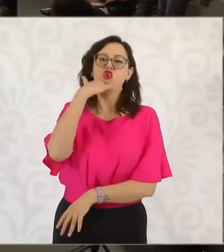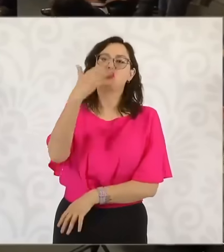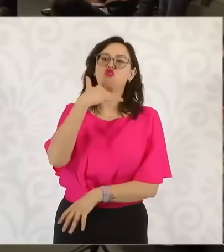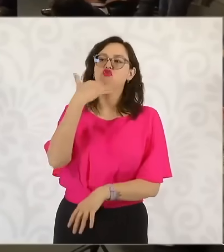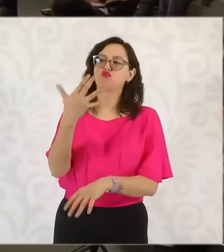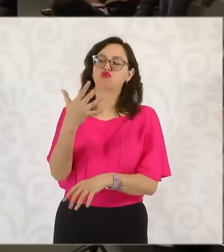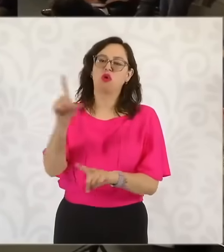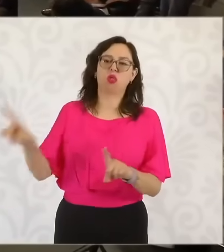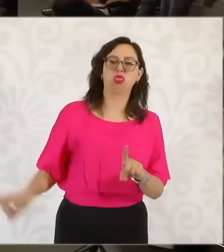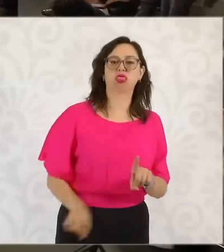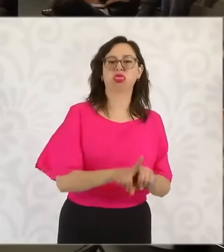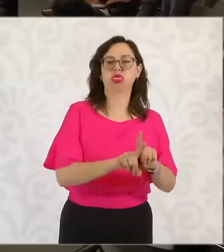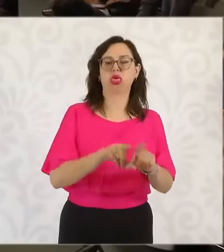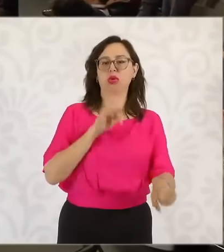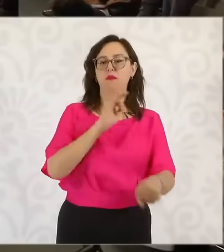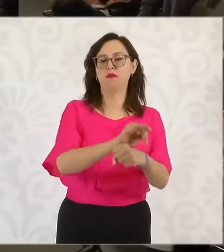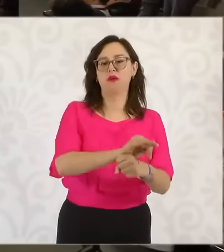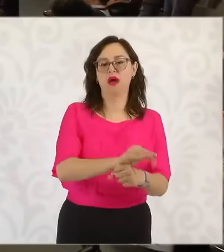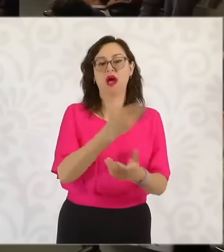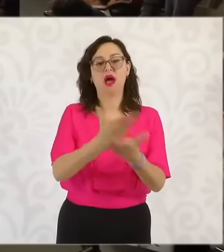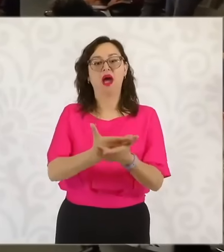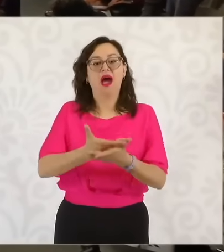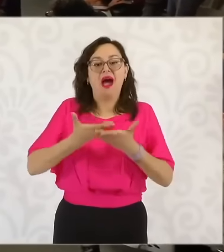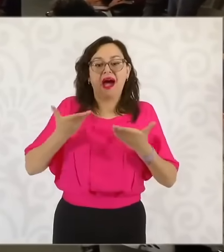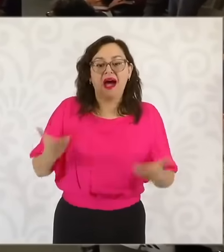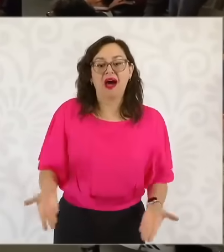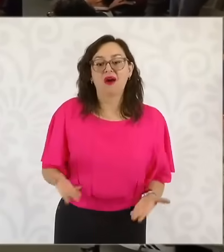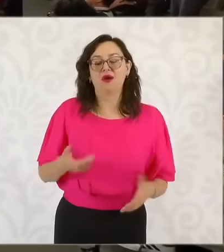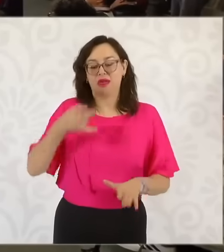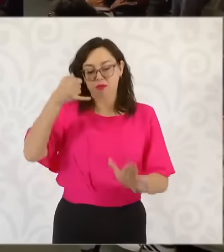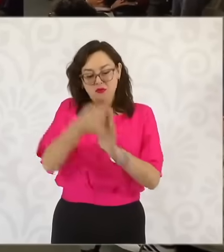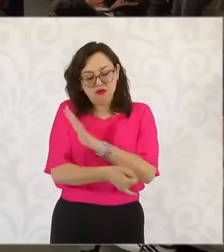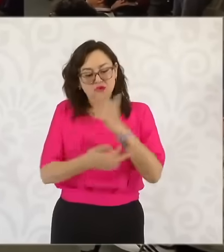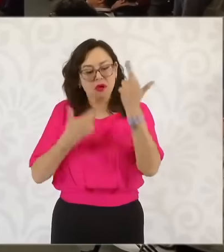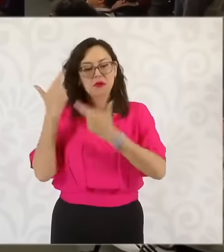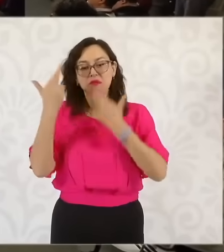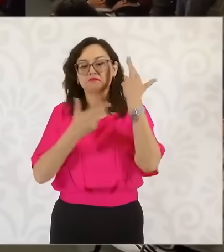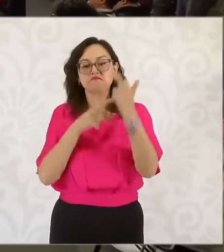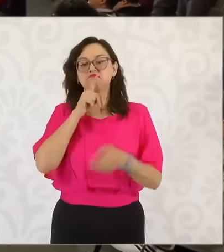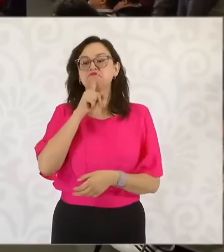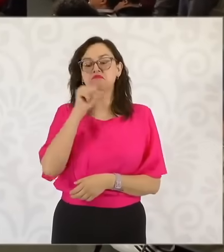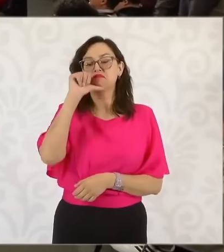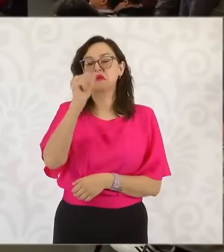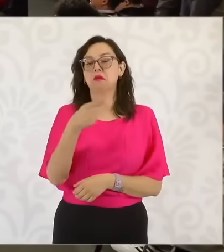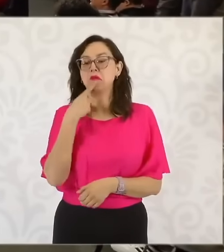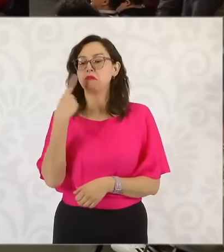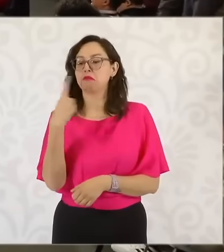esta agravante de que ni siquiera se revisan a fondo sino solo con la suspensión temporal